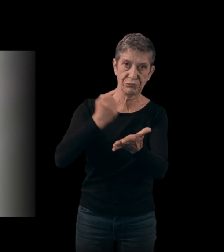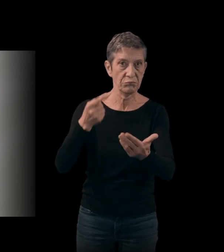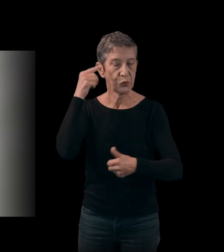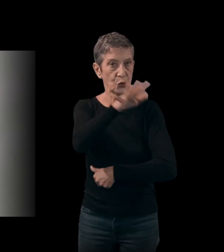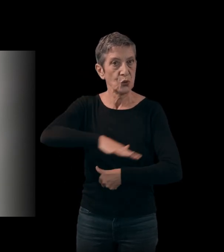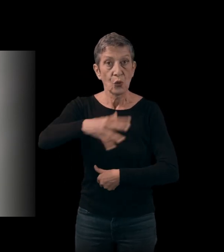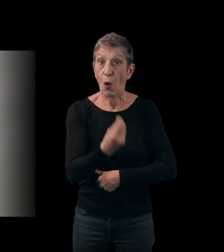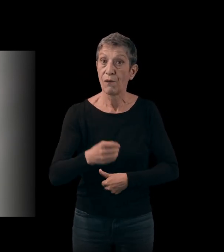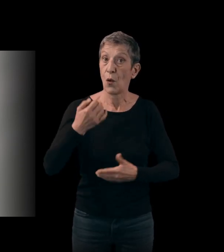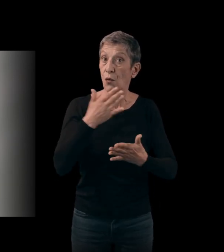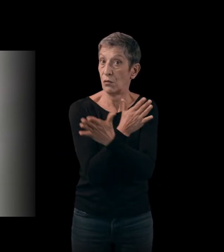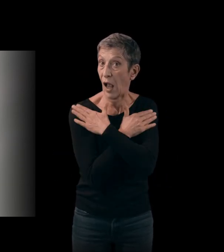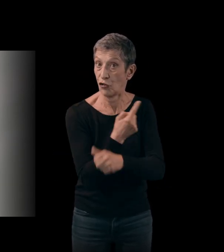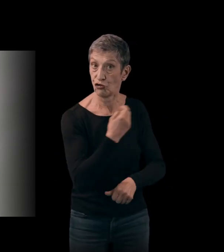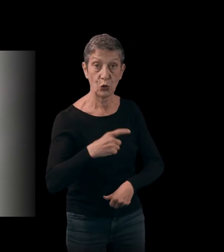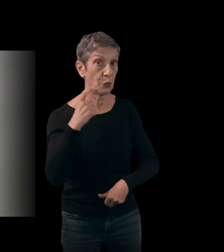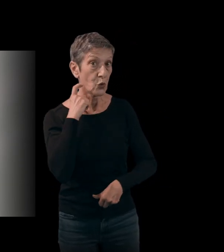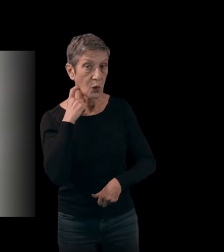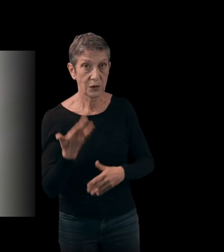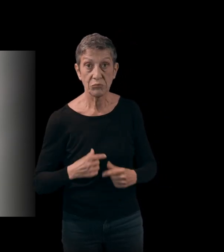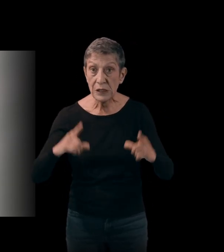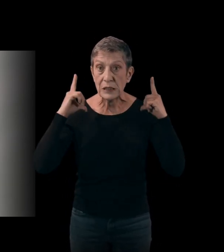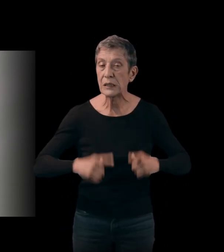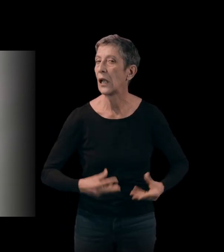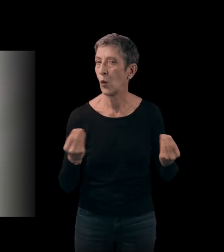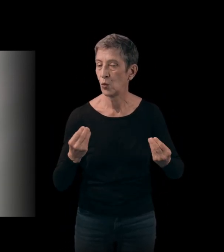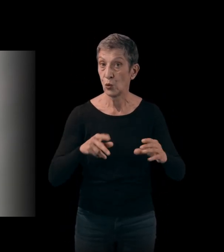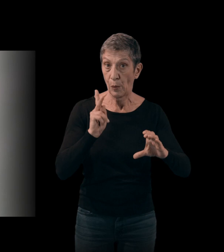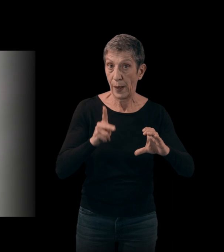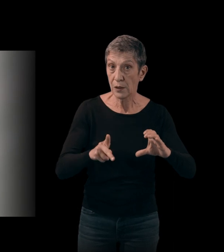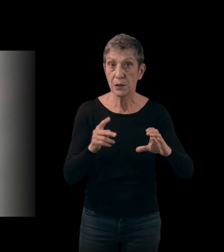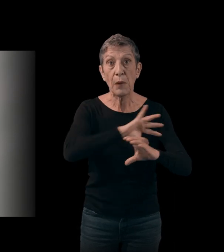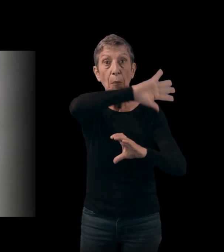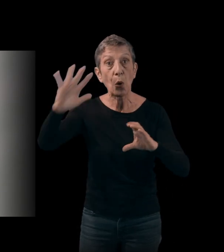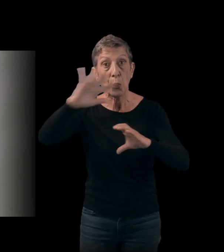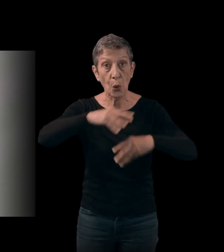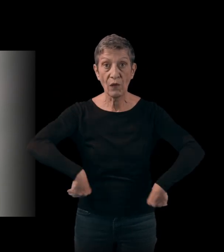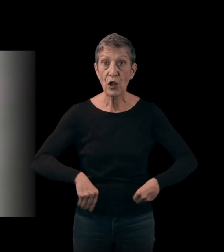sages de la bourgeoisie triomphante. Les lycées siégeaient à Paris et la banlieue besogneuse ne s’en portait pas plus mal.